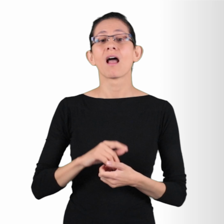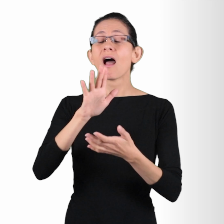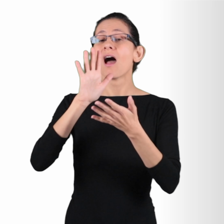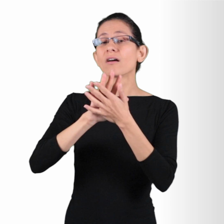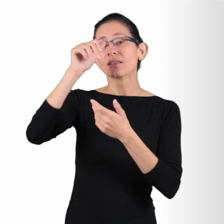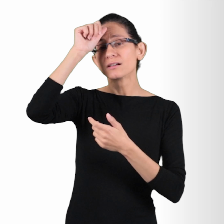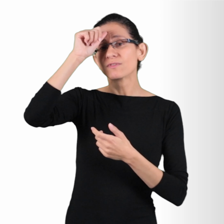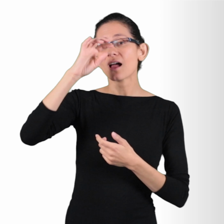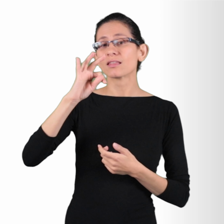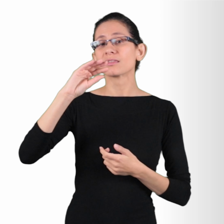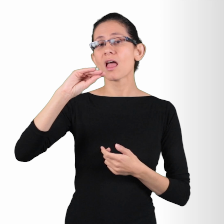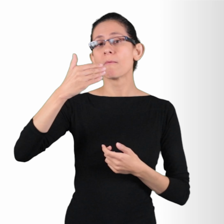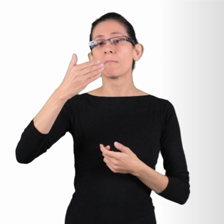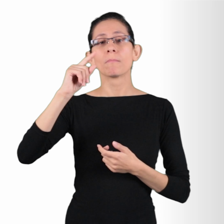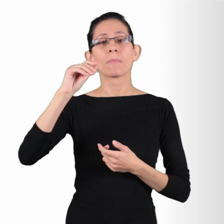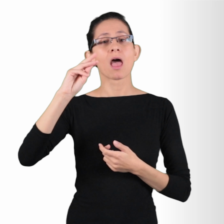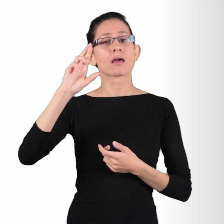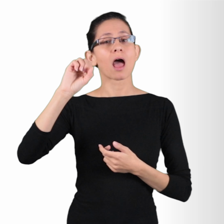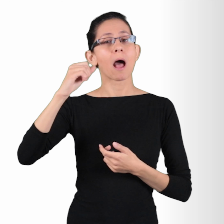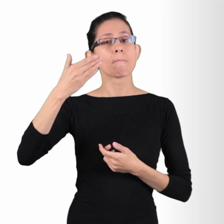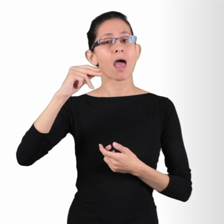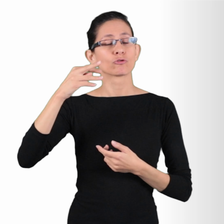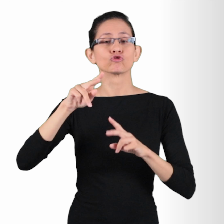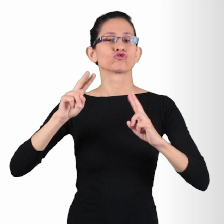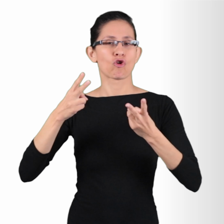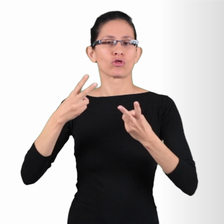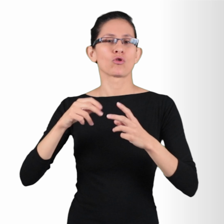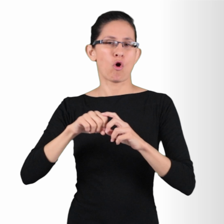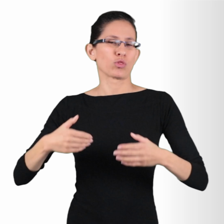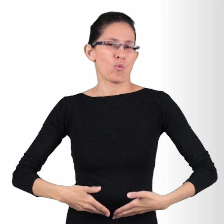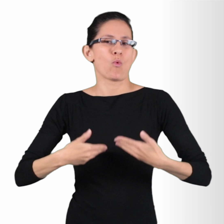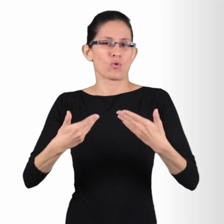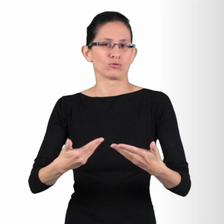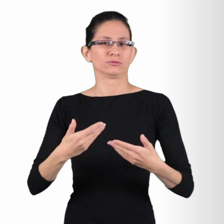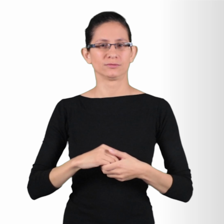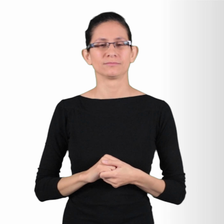a cechy temperamentu mamy od urodzenia.